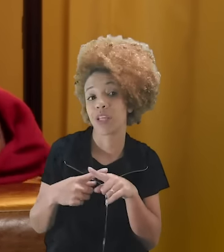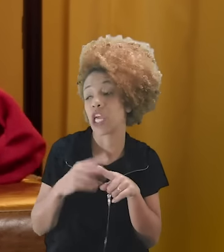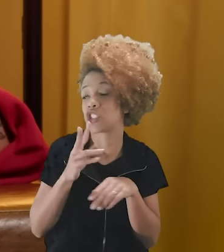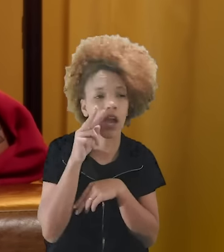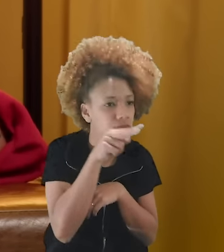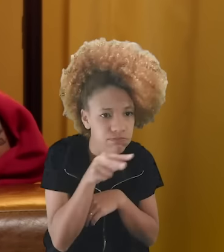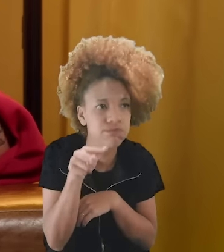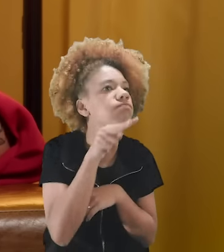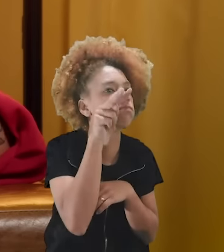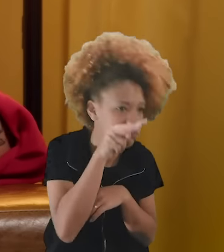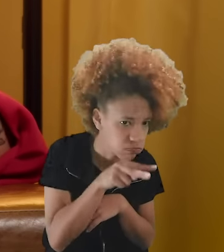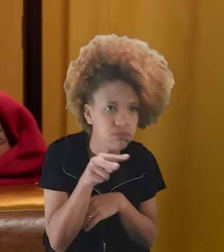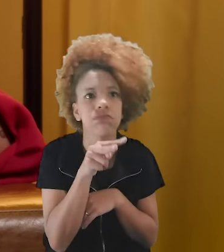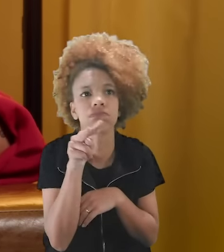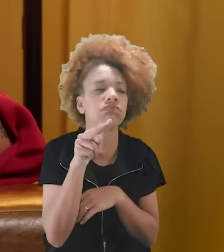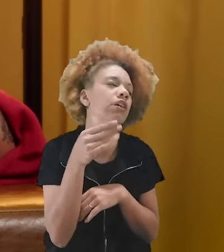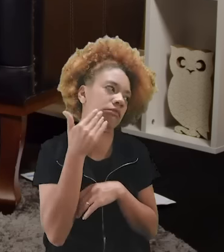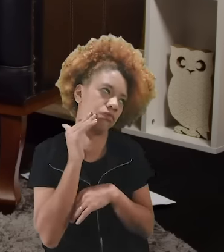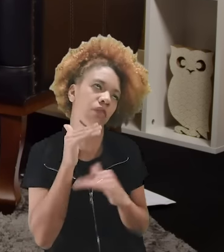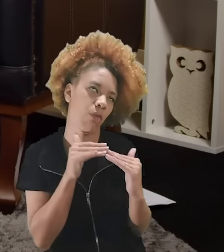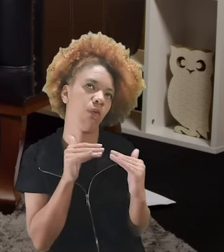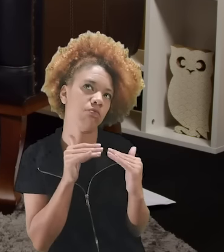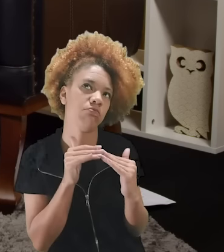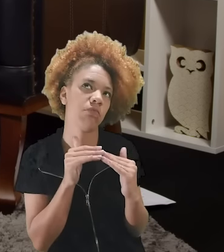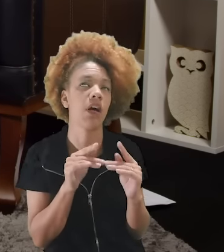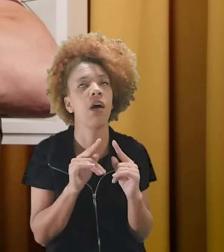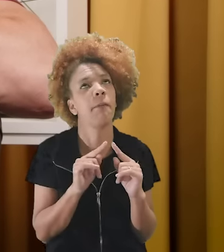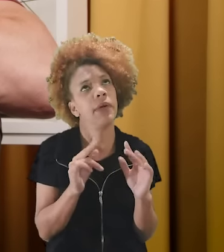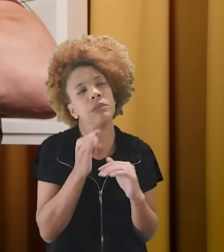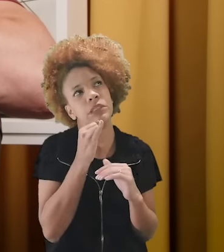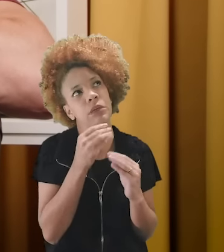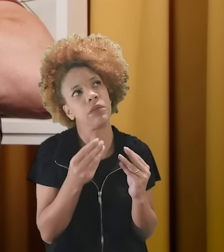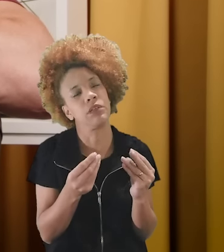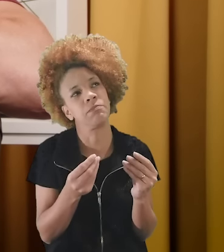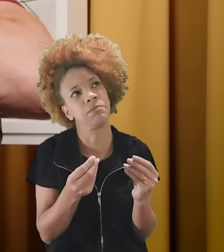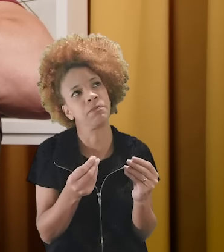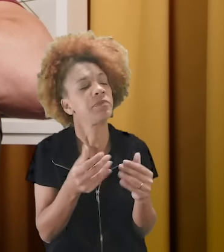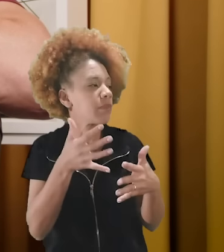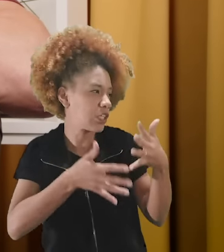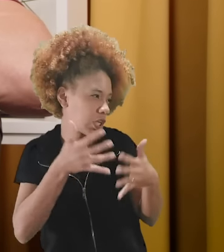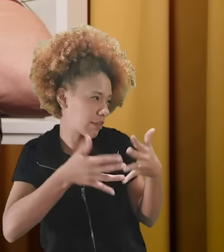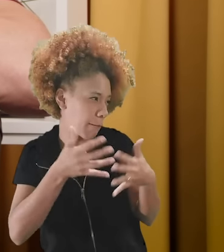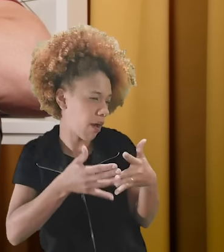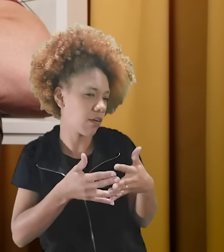pessoa já tá tendo o visual tá então é assim não Tá mas por exemplo Ah te atrapalha o jogador que